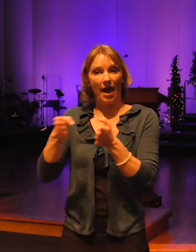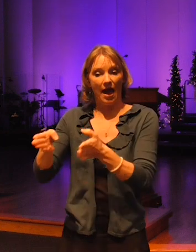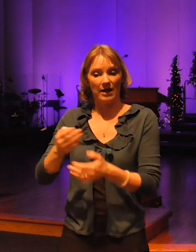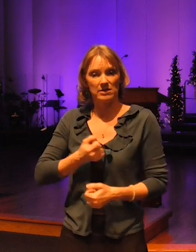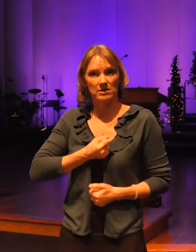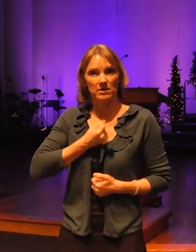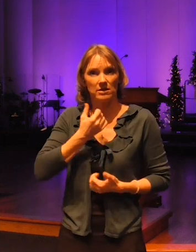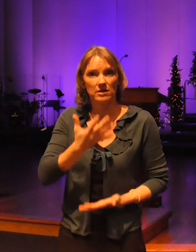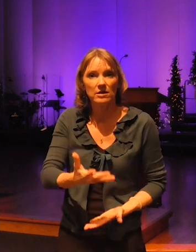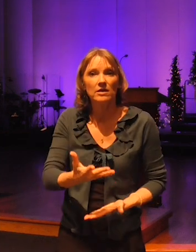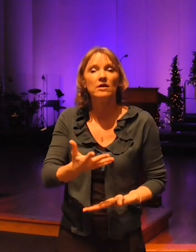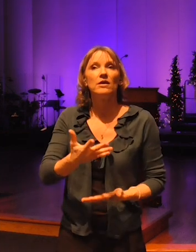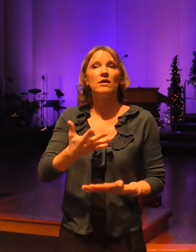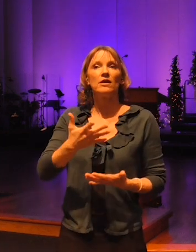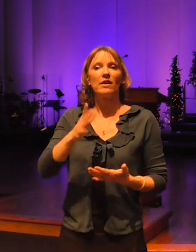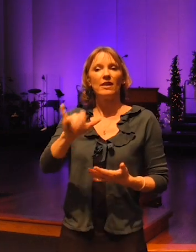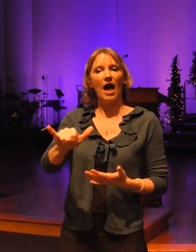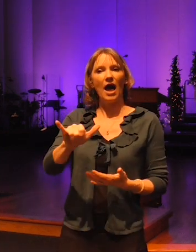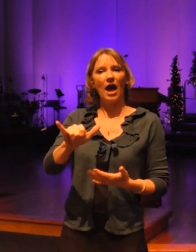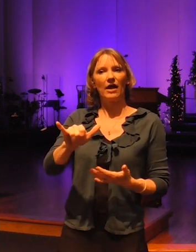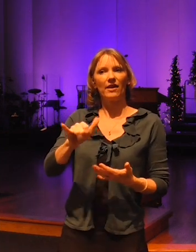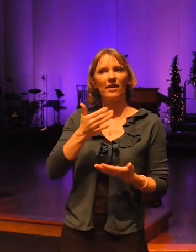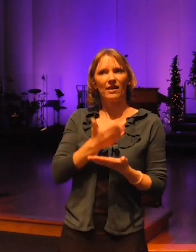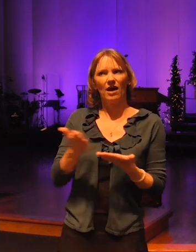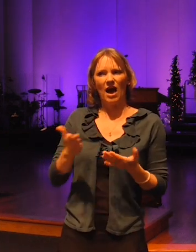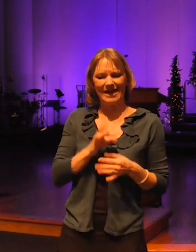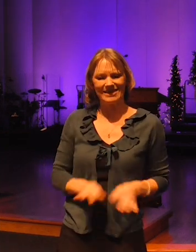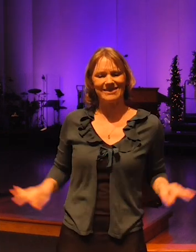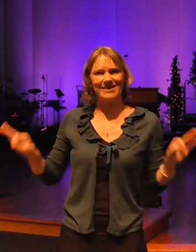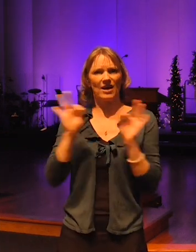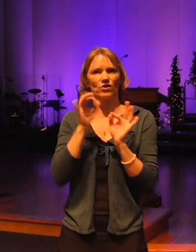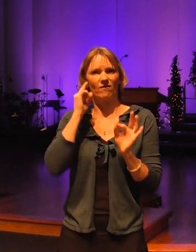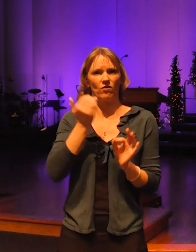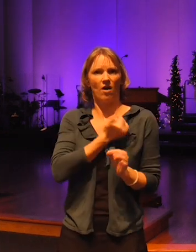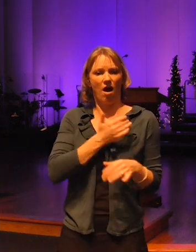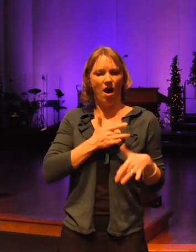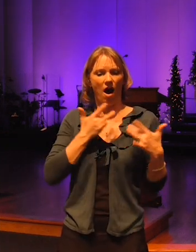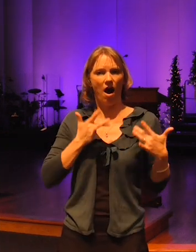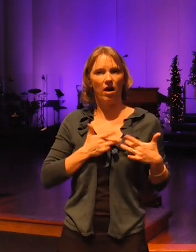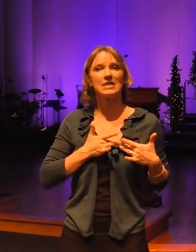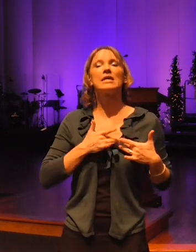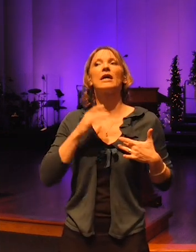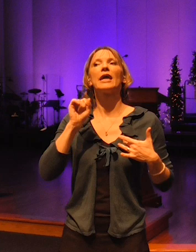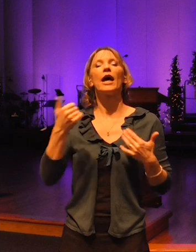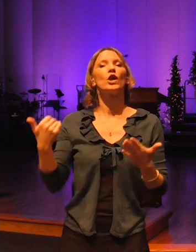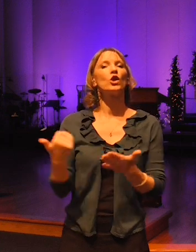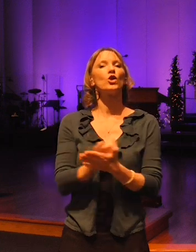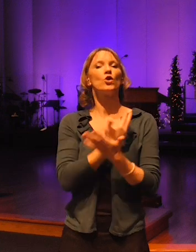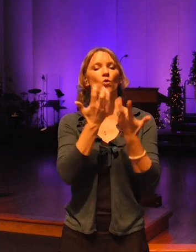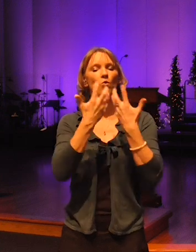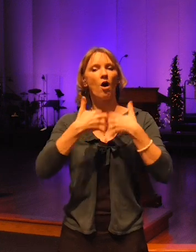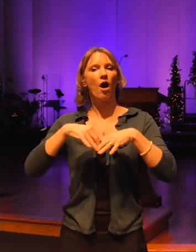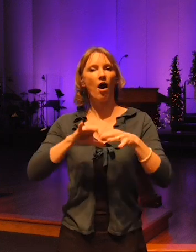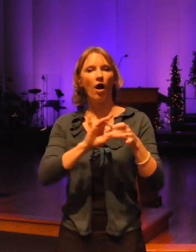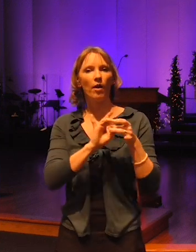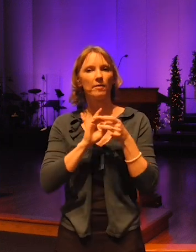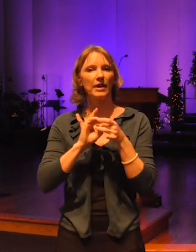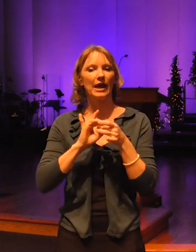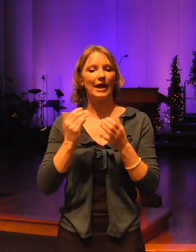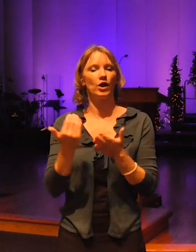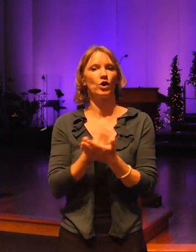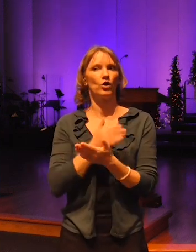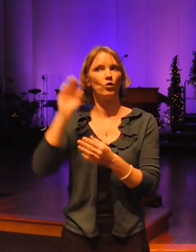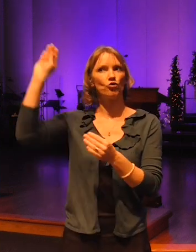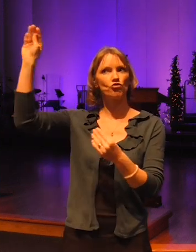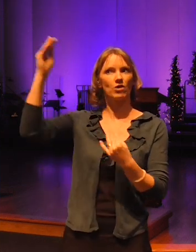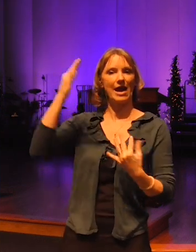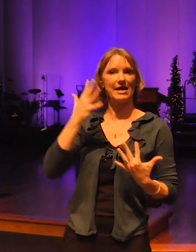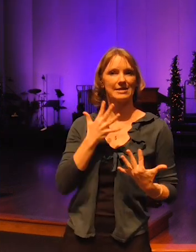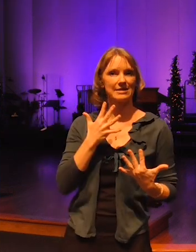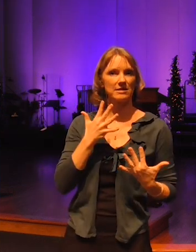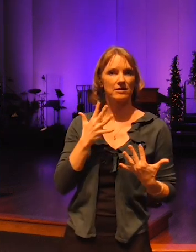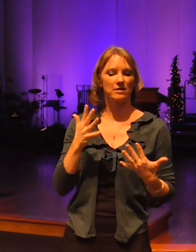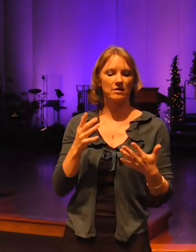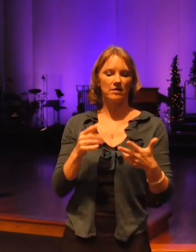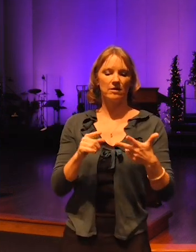es tan esencial para nuestro corazón que puede llevarnos a Newfound Harmony y Grace. Por último, hoy es encontrar